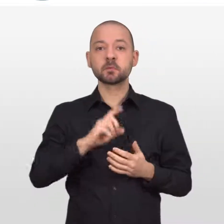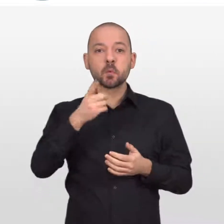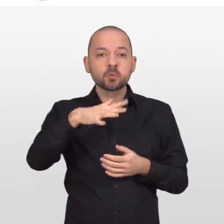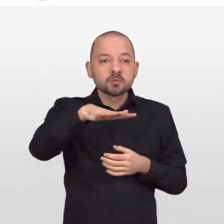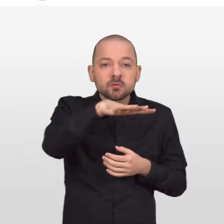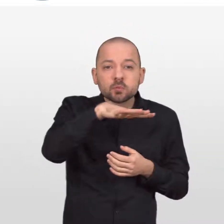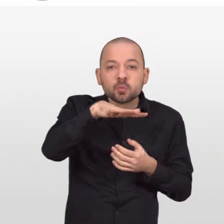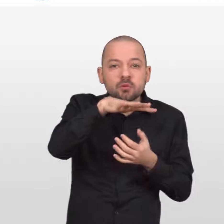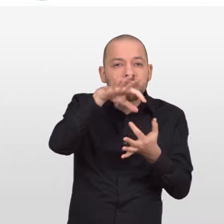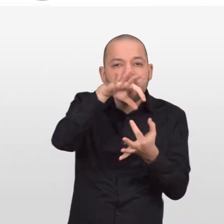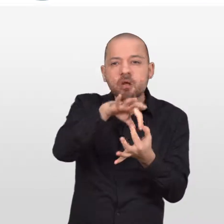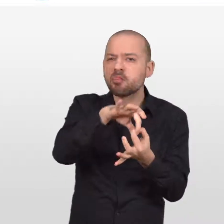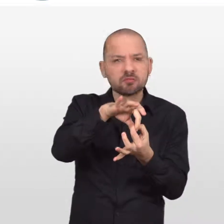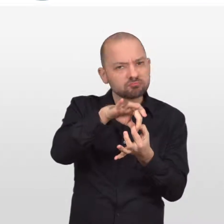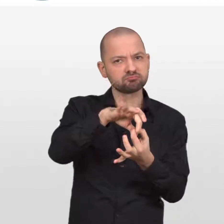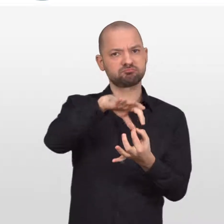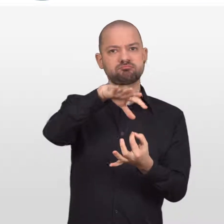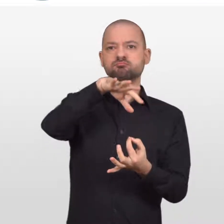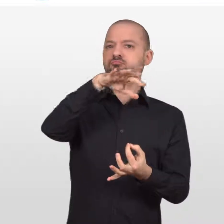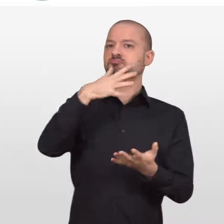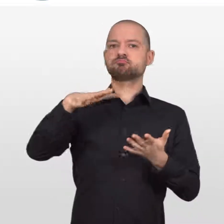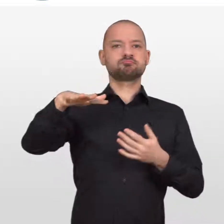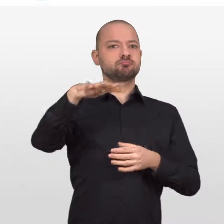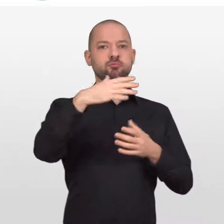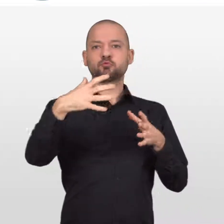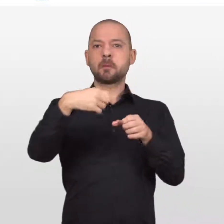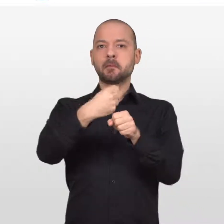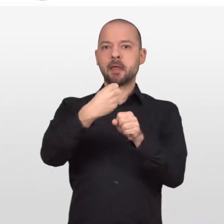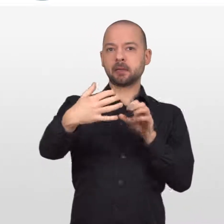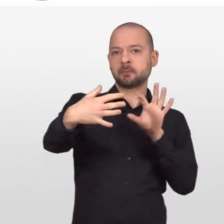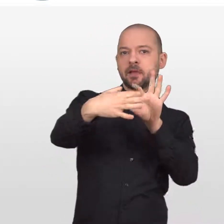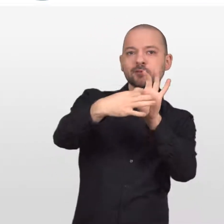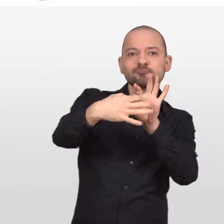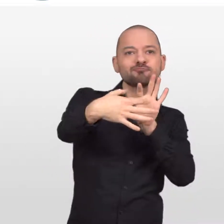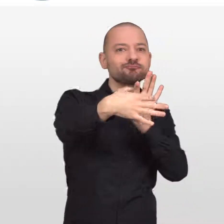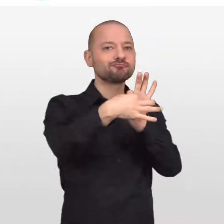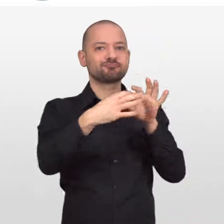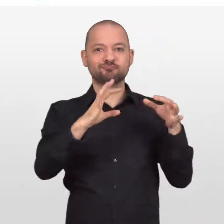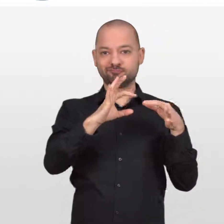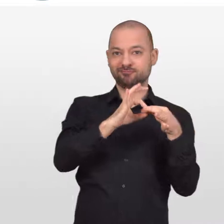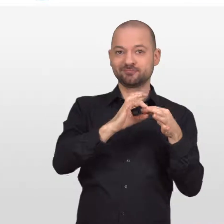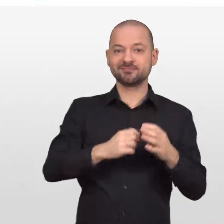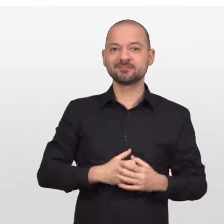die transnationale Zusammenarbeit nadnárodní spolupráci